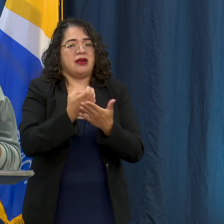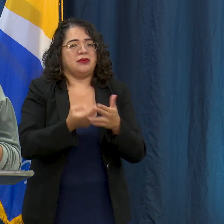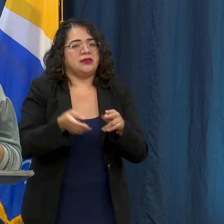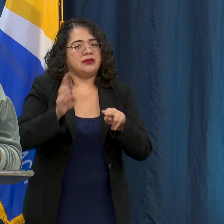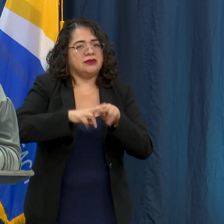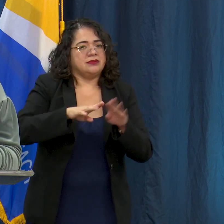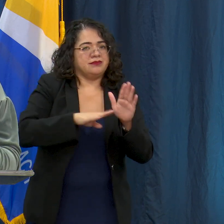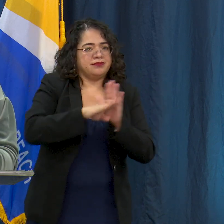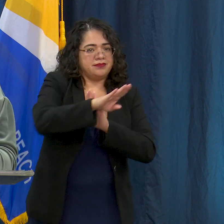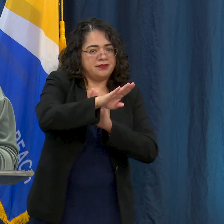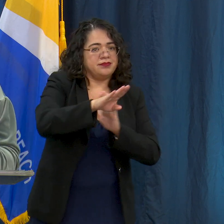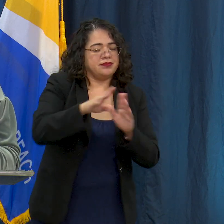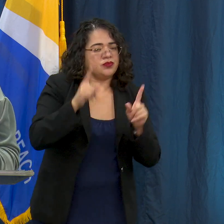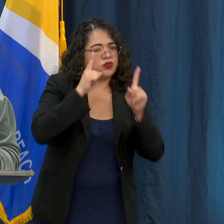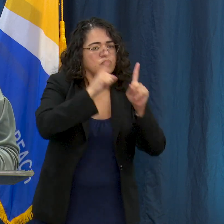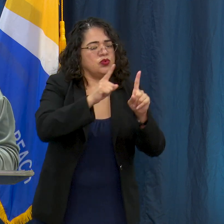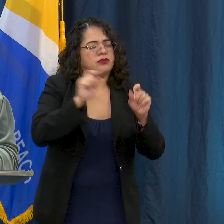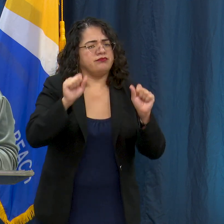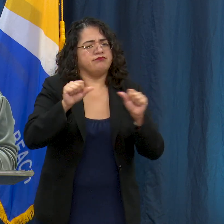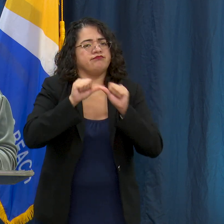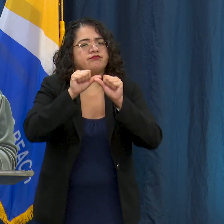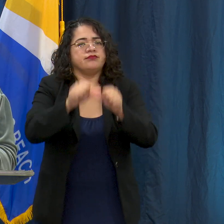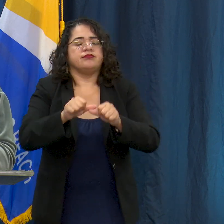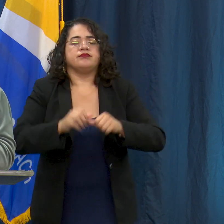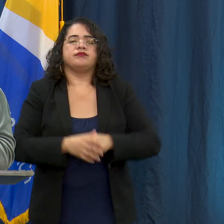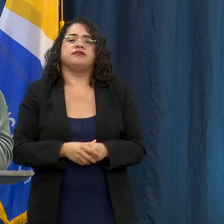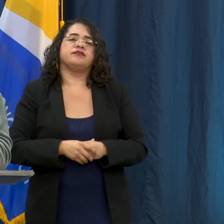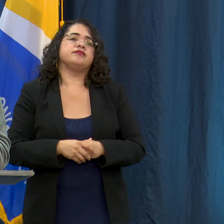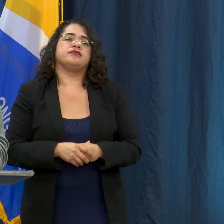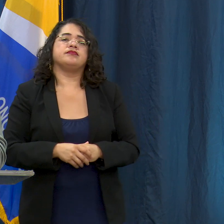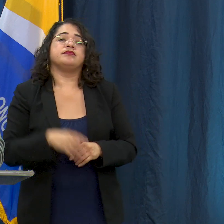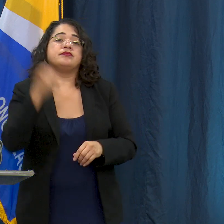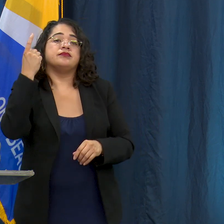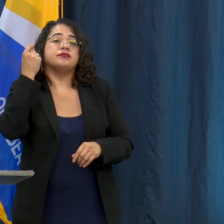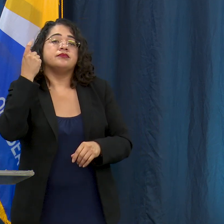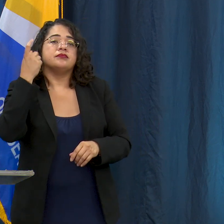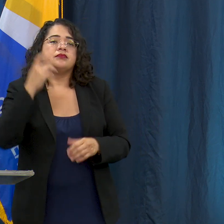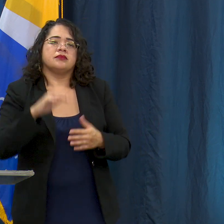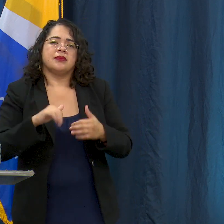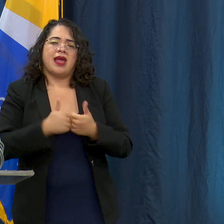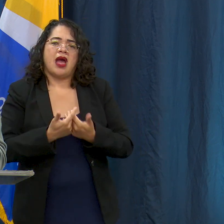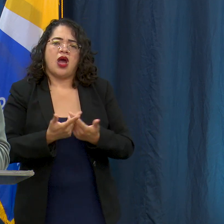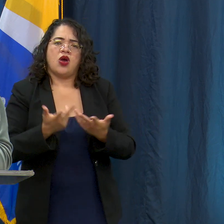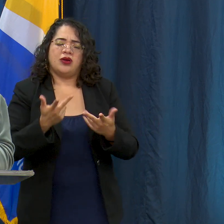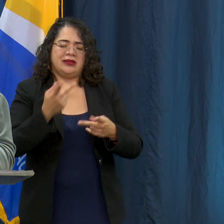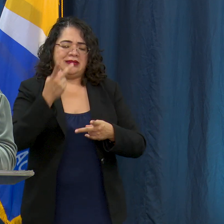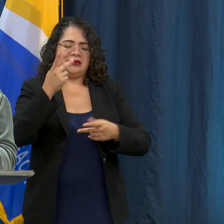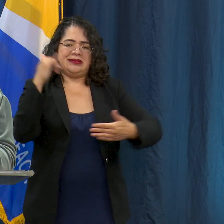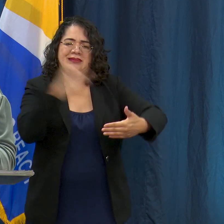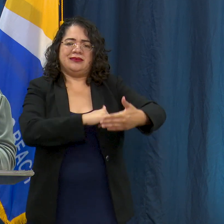información sobre como seguir viviendo ek Don dos más seguro squid and ons Tros